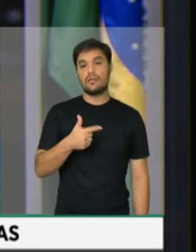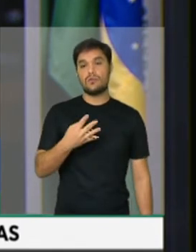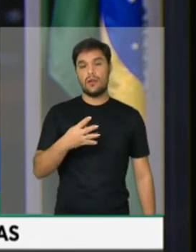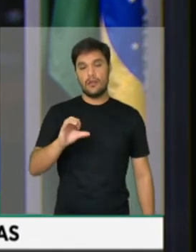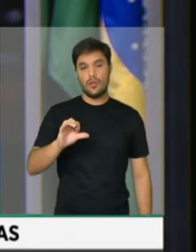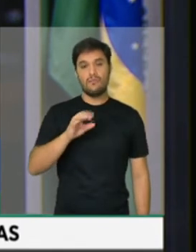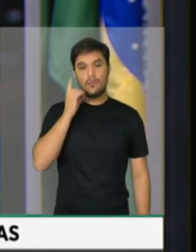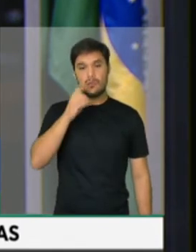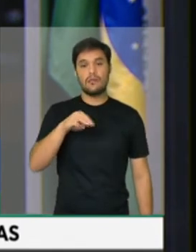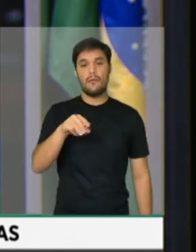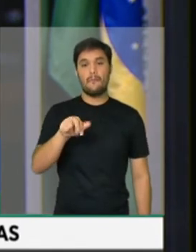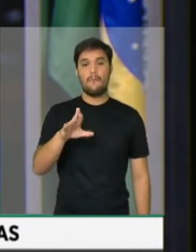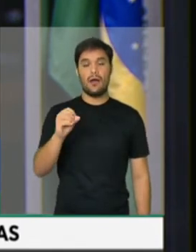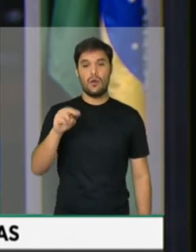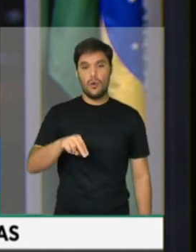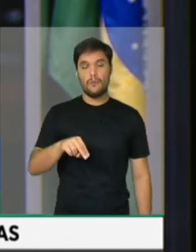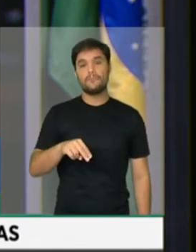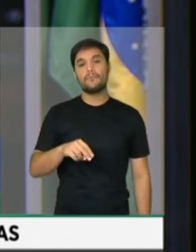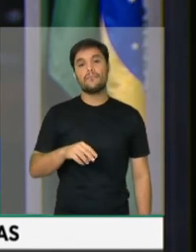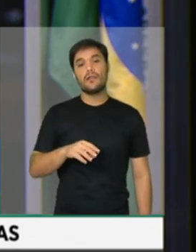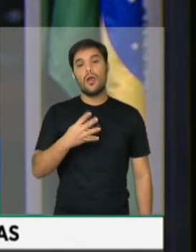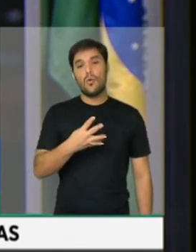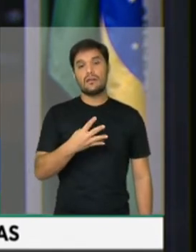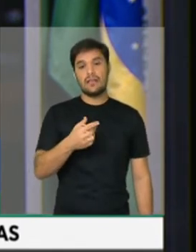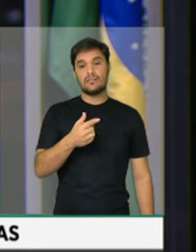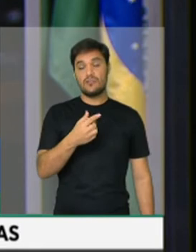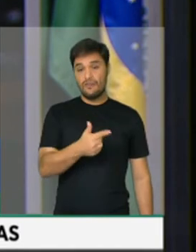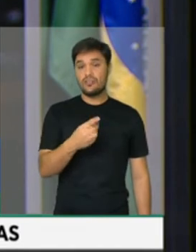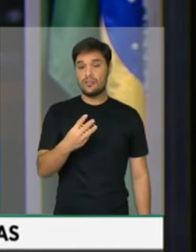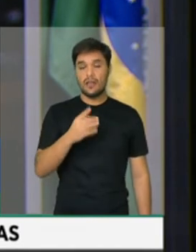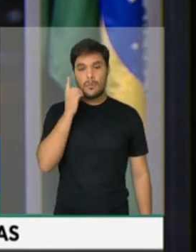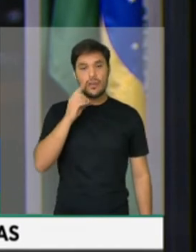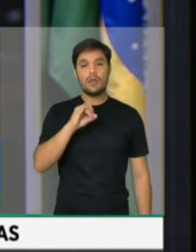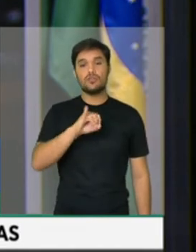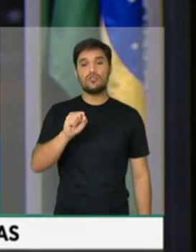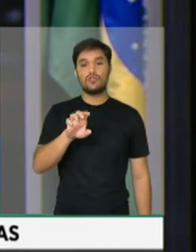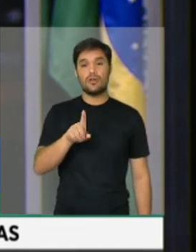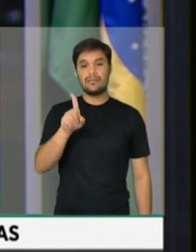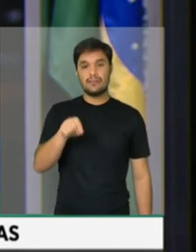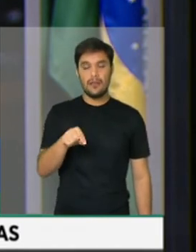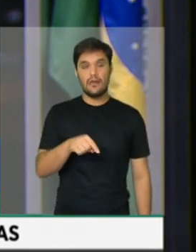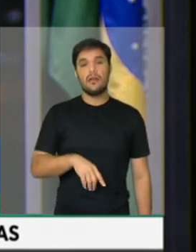DO DEPUTADO JOÃO DANIEL, 48 DEPUTADO POMPEO DE MATTOS, 64 DEPUTADO VALMIR ASSUNÇÃO DO PT DA BAHIA, 138 DEPUTADO